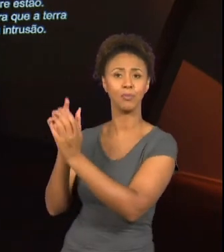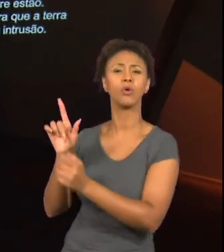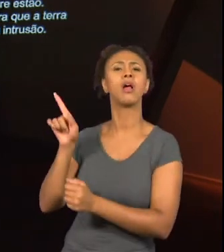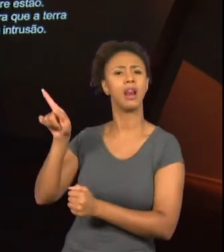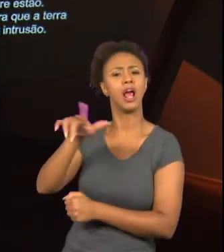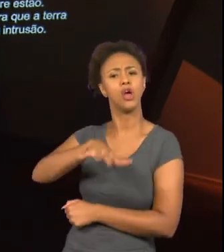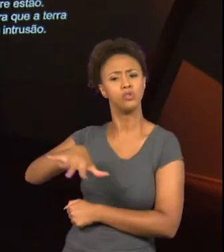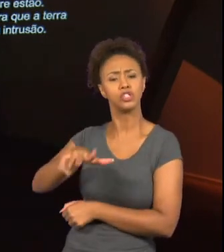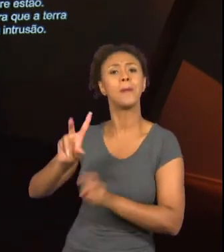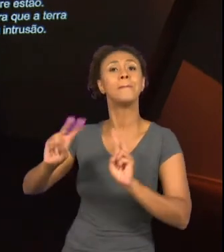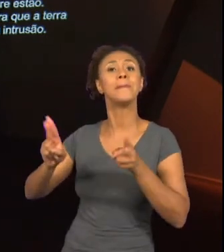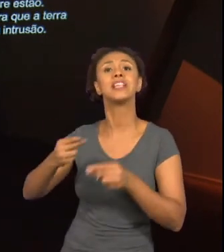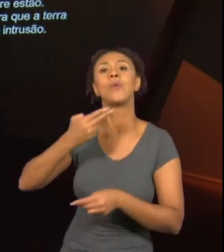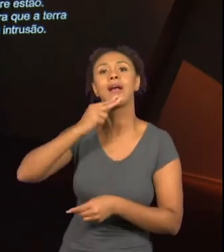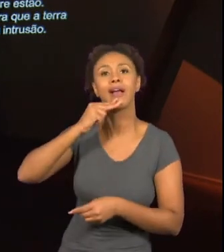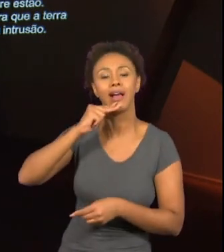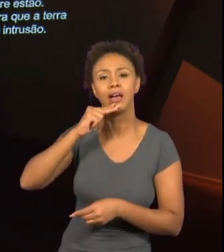TRATAR DE OUTROS CEMITÉRIOS NORDESTINOS.